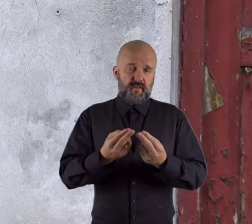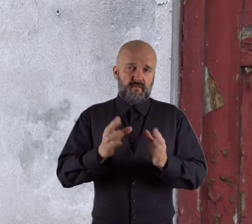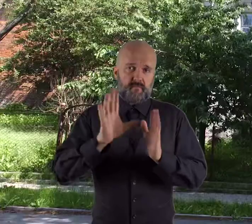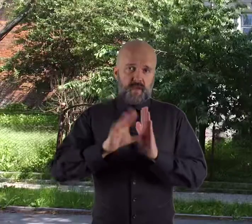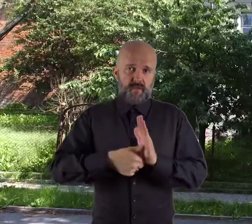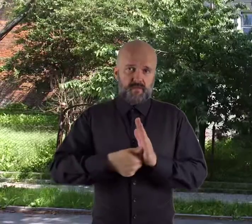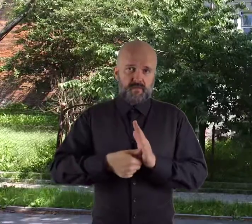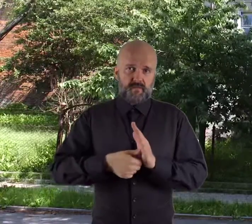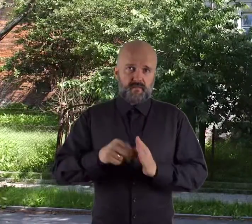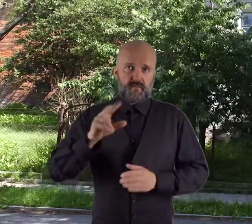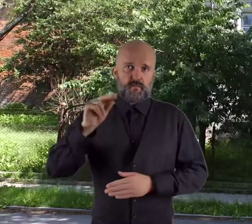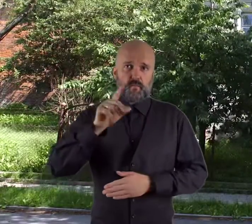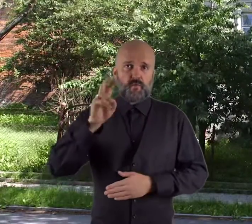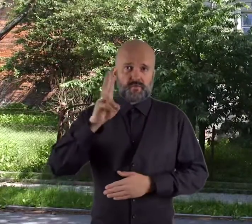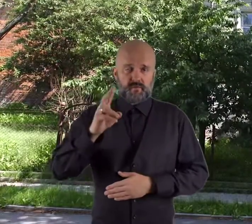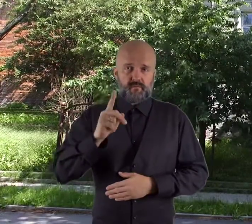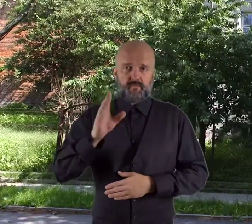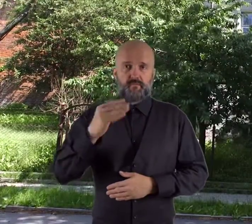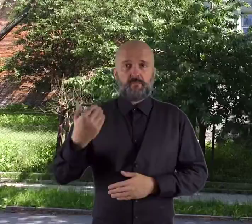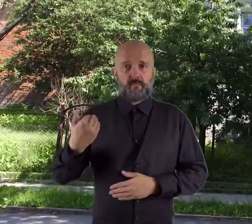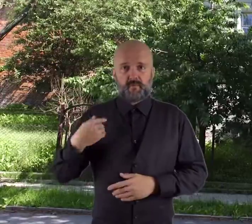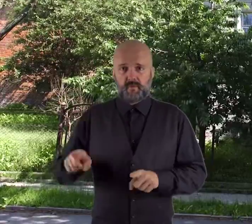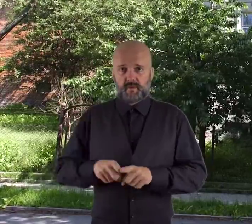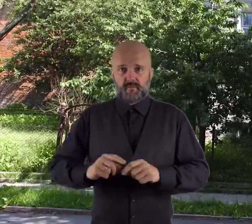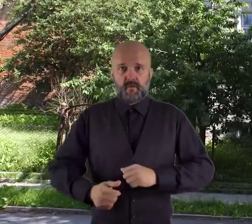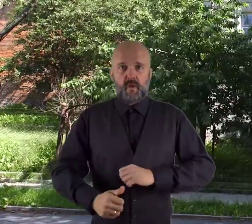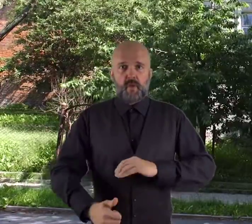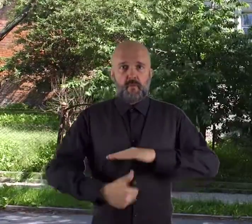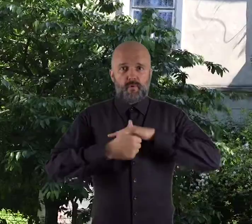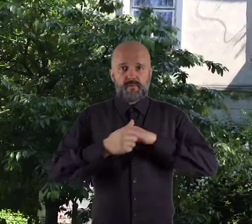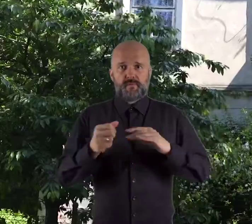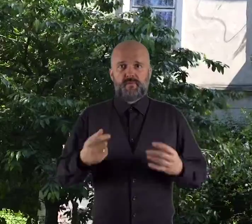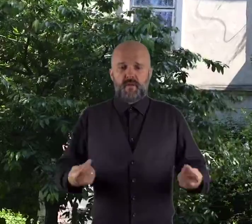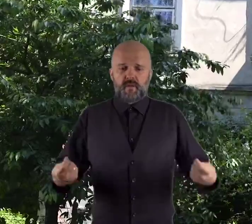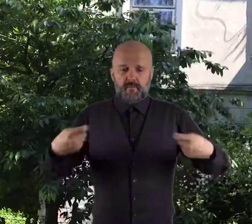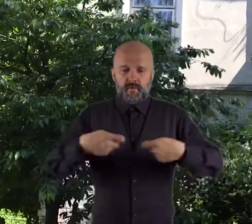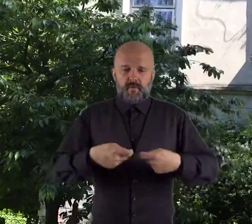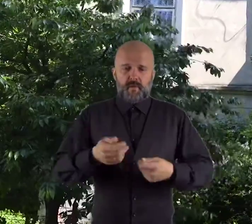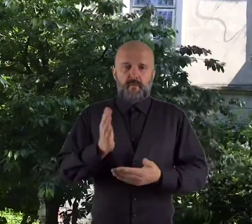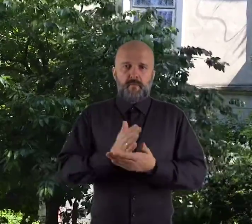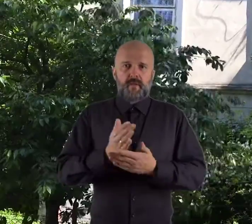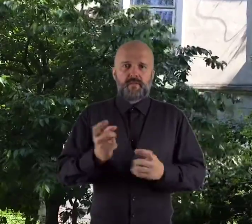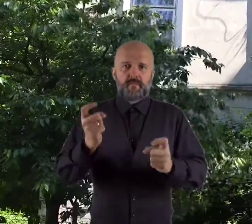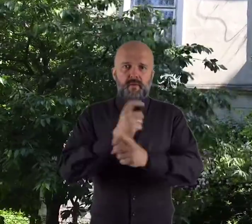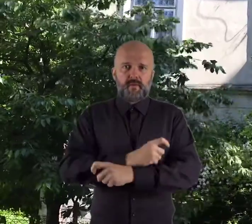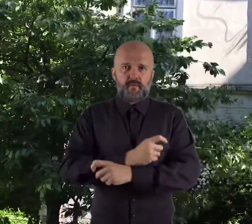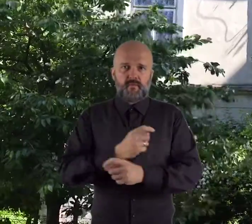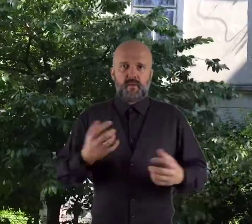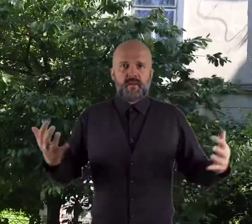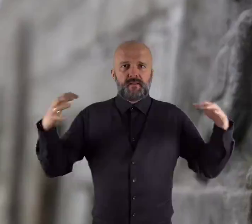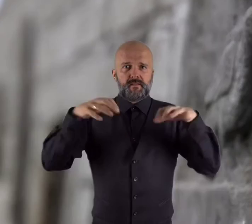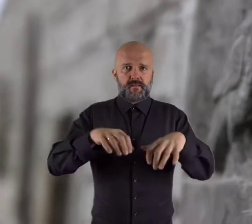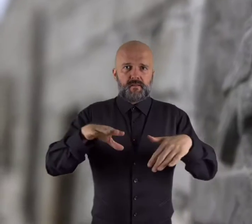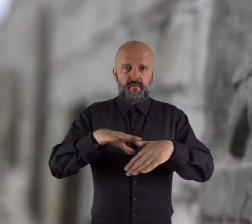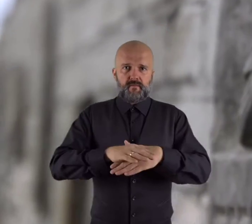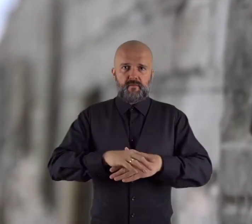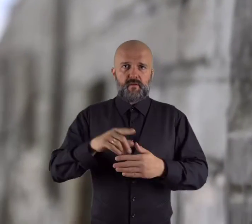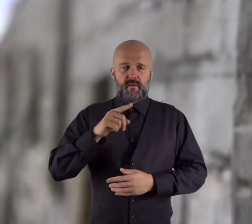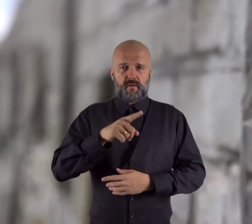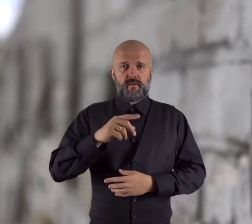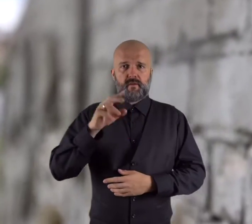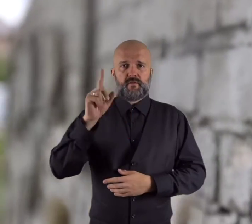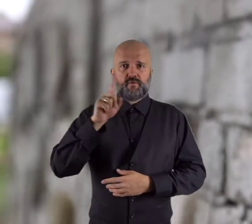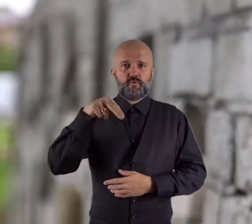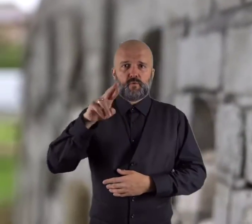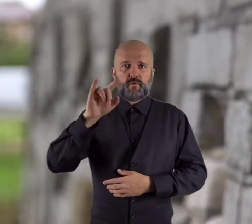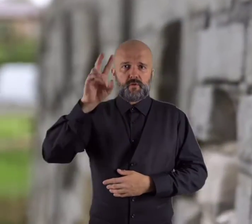był przedstawicielem Poalej Syjon na Międzynarodowy Kongres Syjonistyczny w Zurychu.